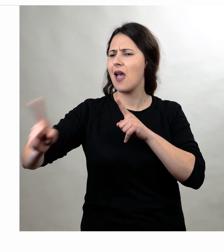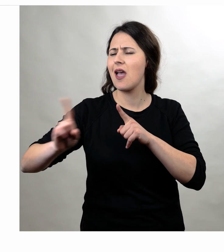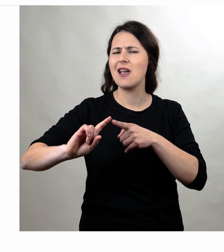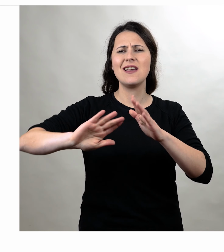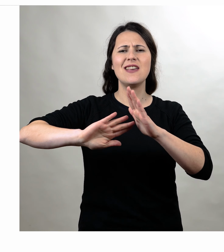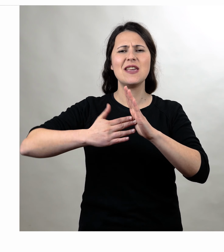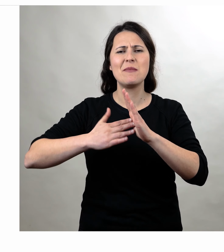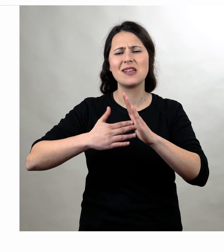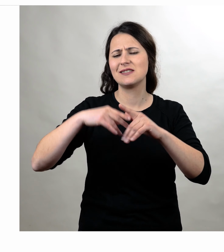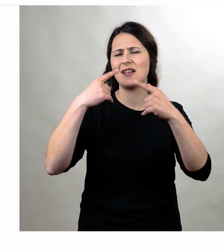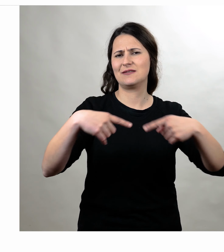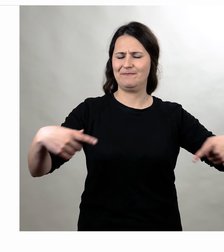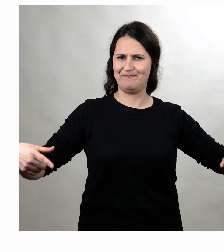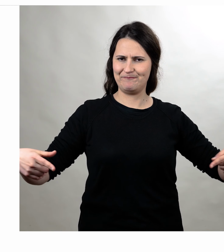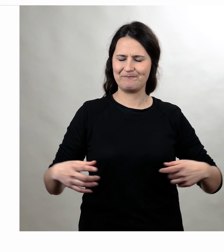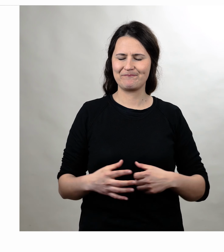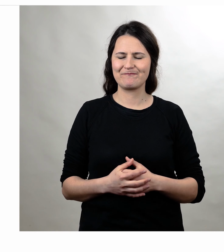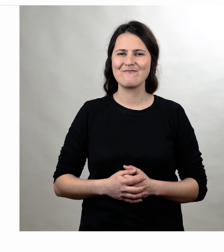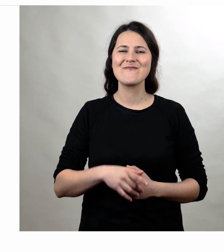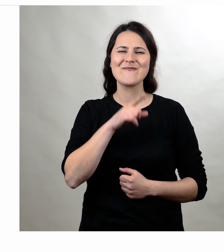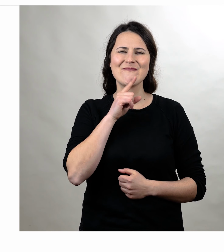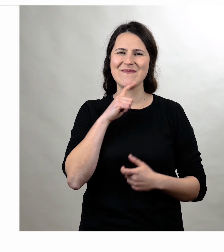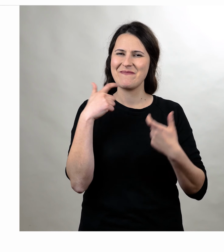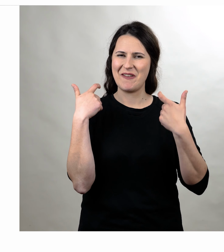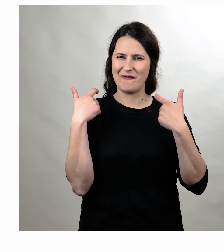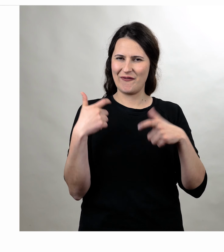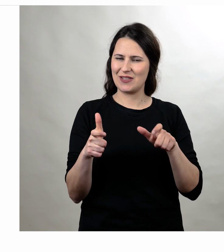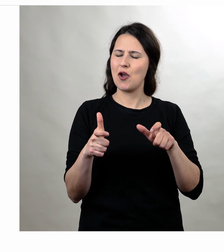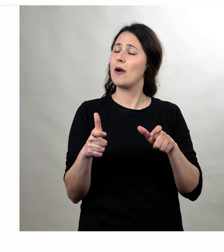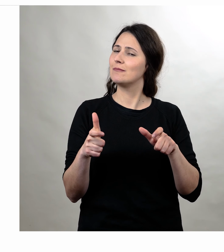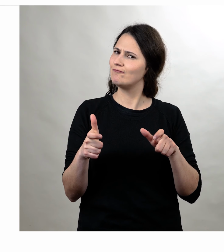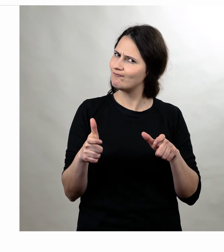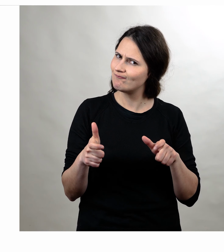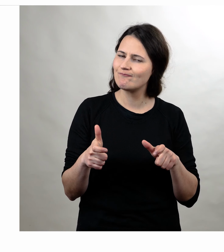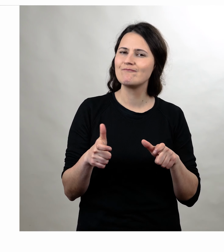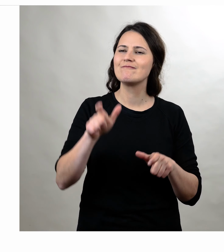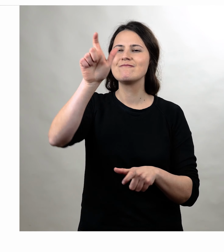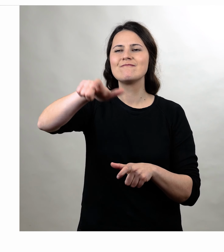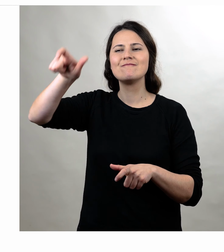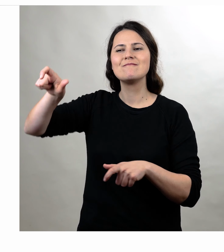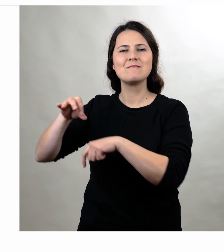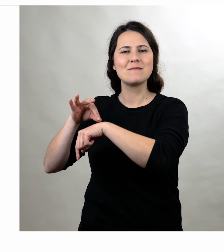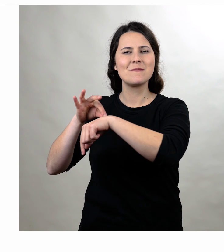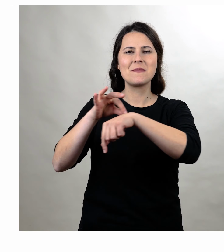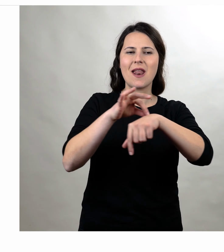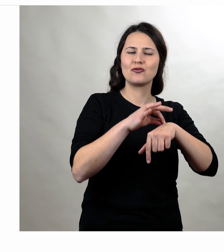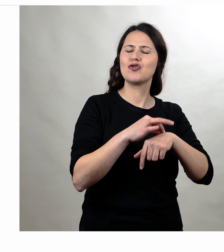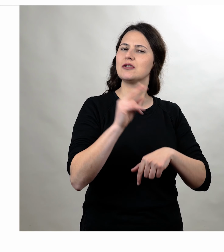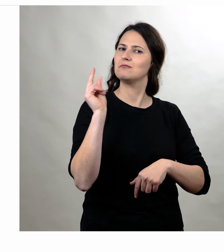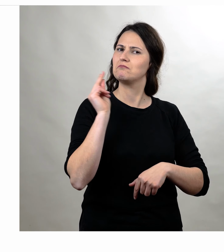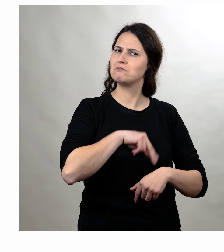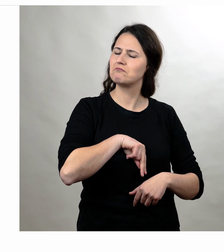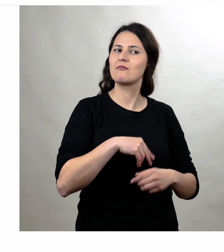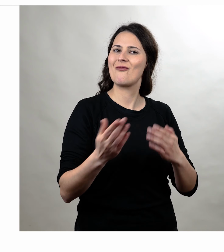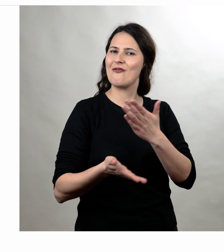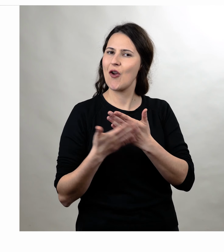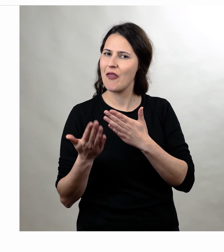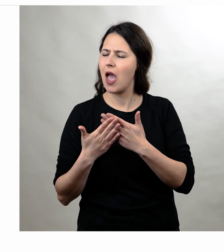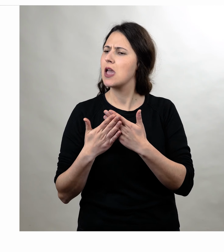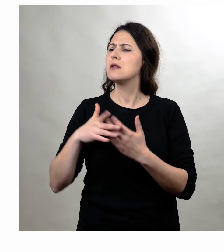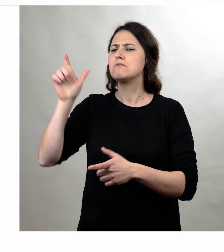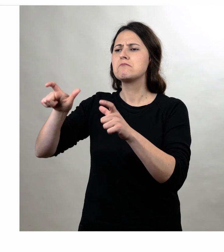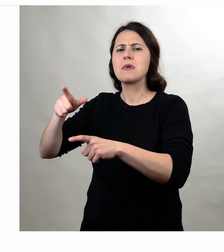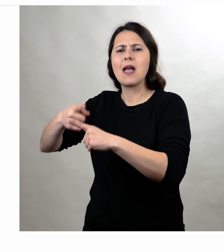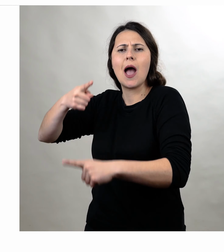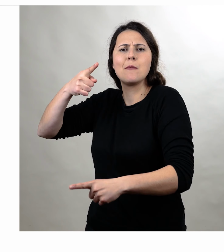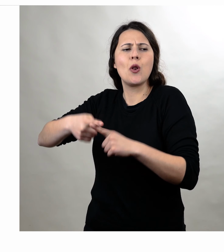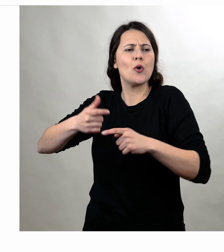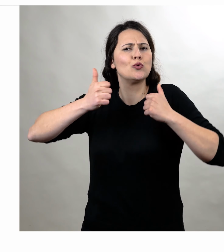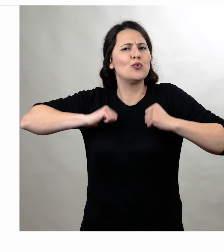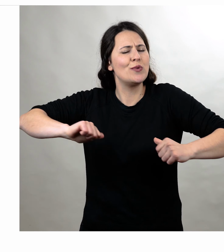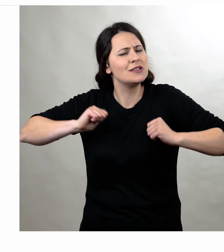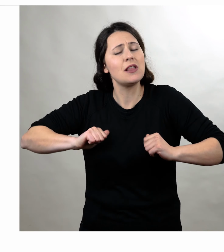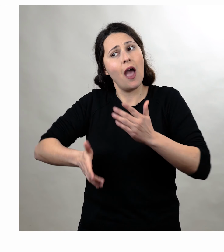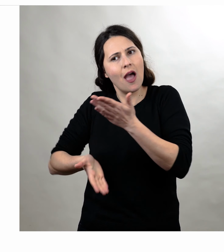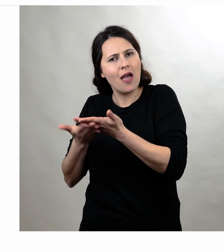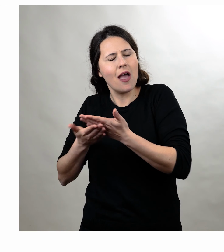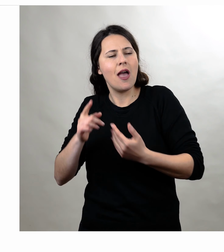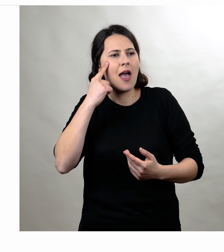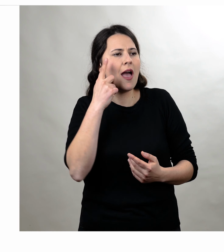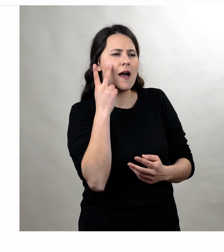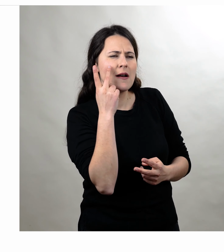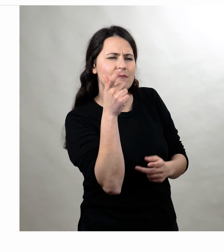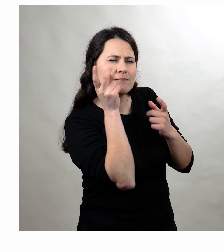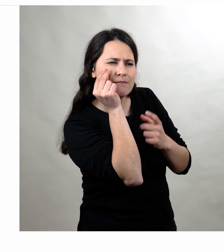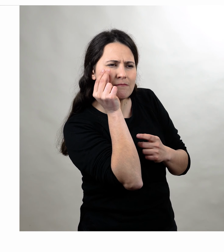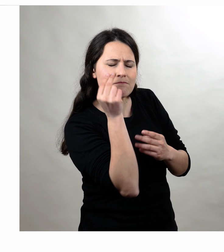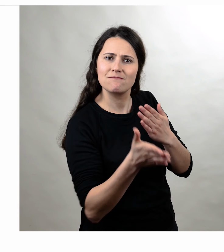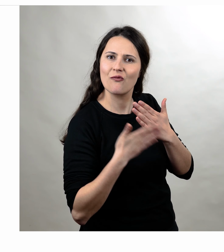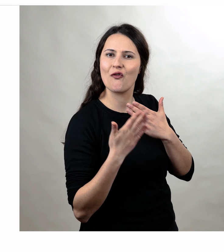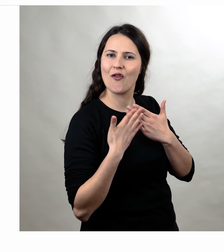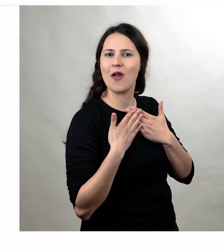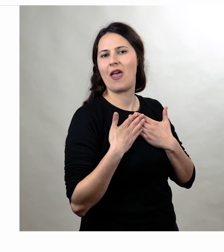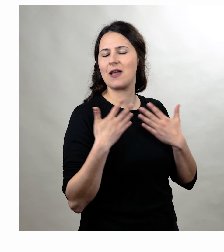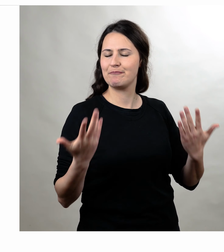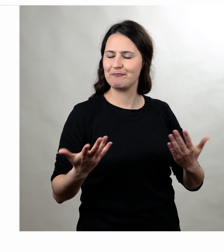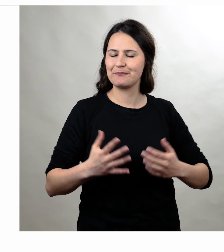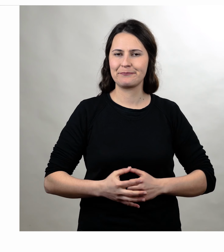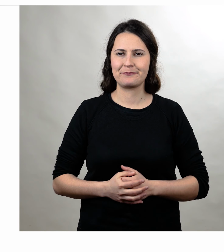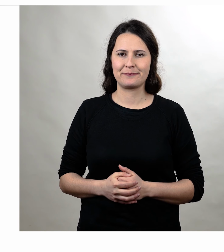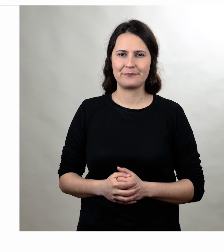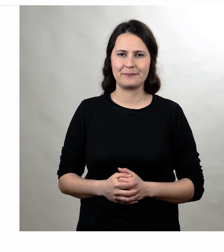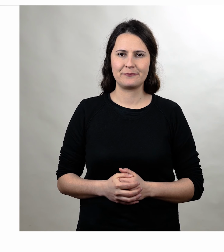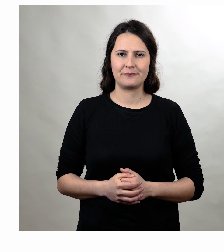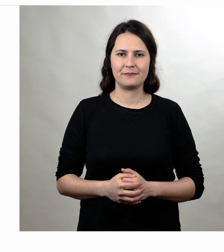Τα βίντεο αυτά είναι χρήσιμα τόσο στους ταξιδιωτικούς πράκτορες όσο και στους ταξιδιώτες.